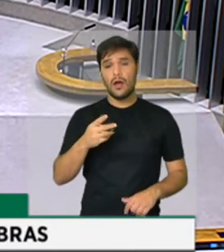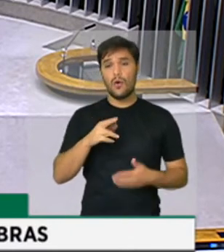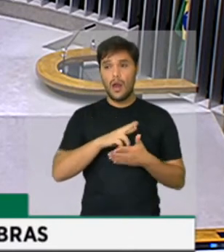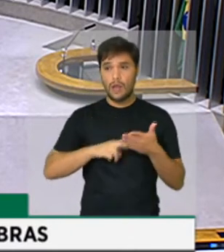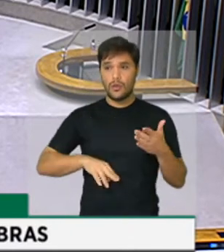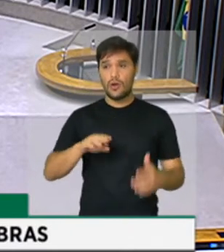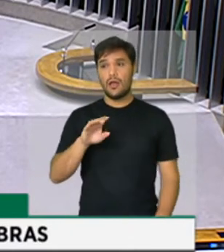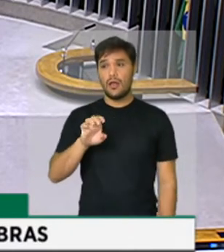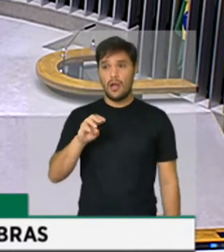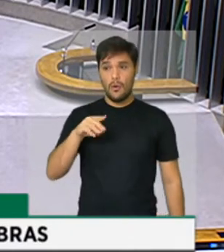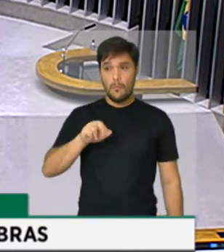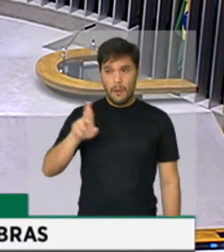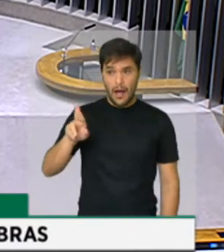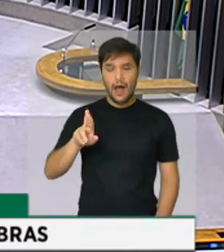[DEPUTADO]: O PARECER